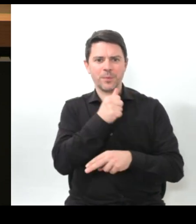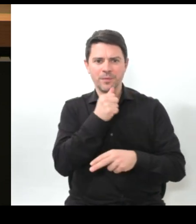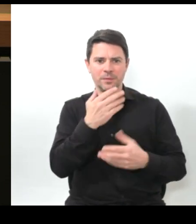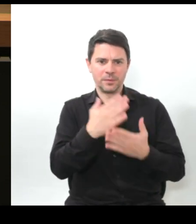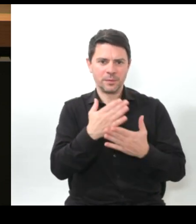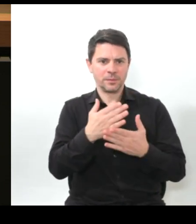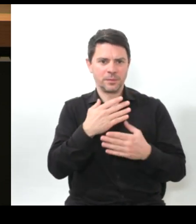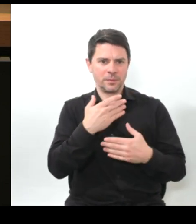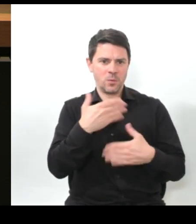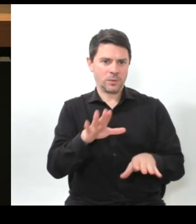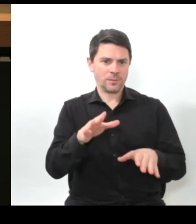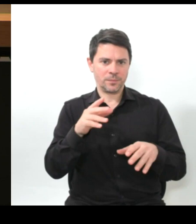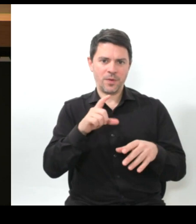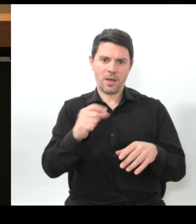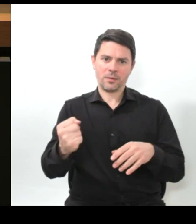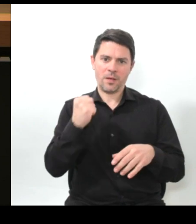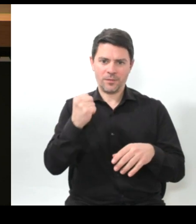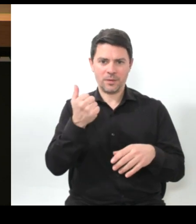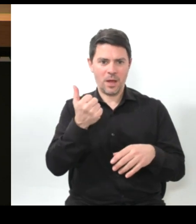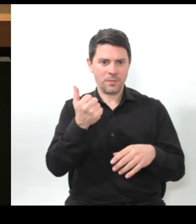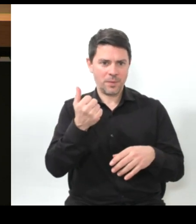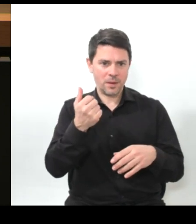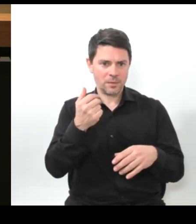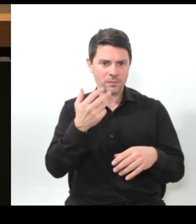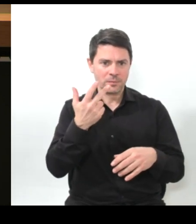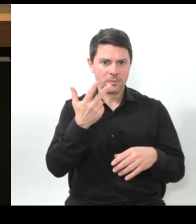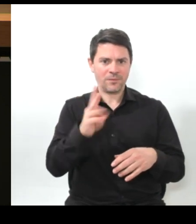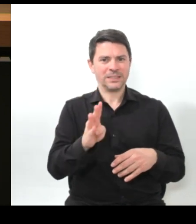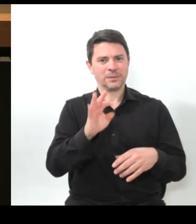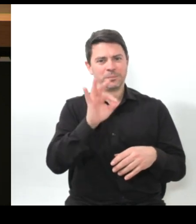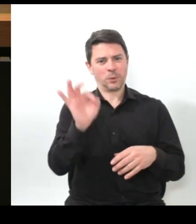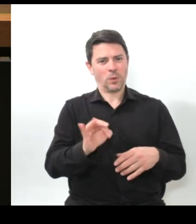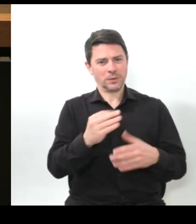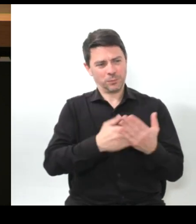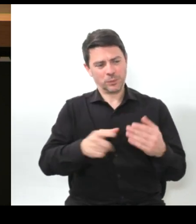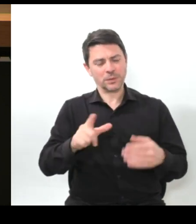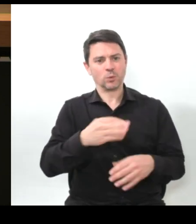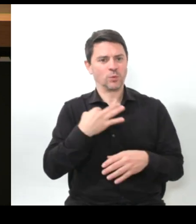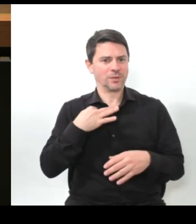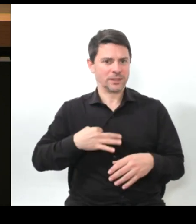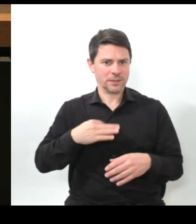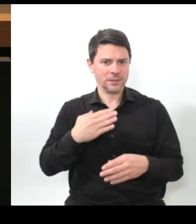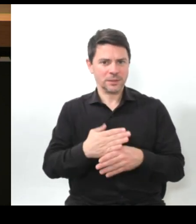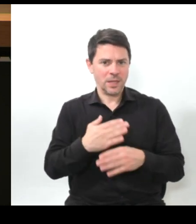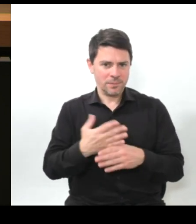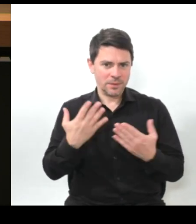Wir müssen wegkommen von der Schlechter Stellung der Berufsausbildung im Gesundheitswesen im Vergleich zu anderen Berufsausbildungen.